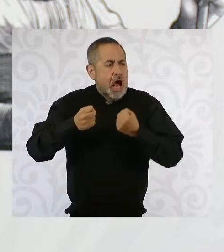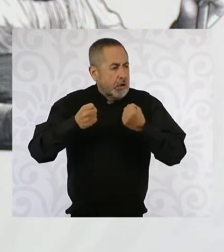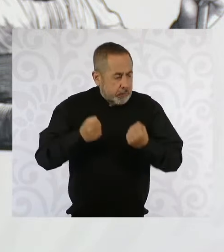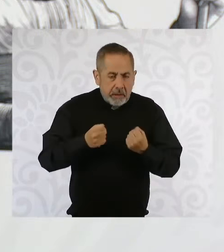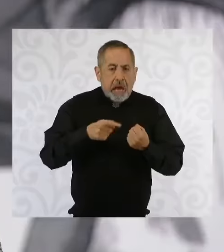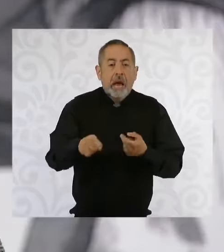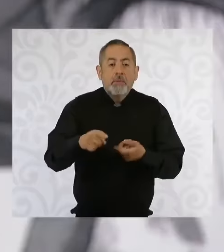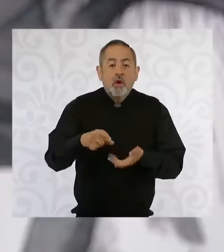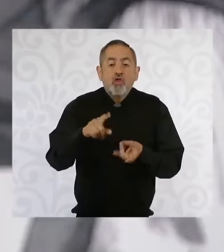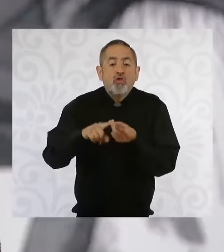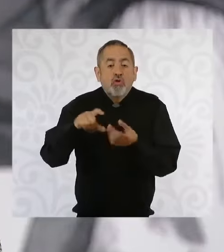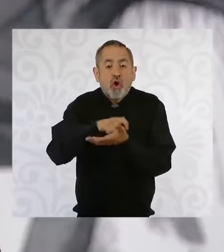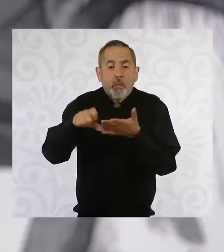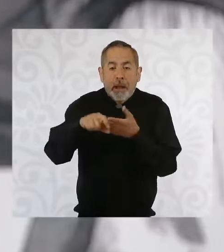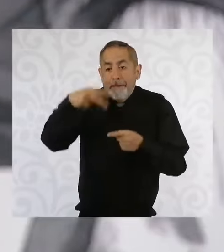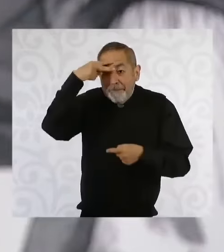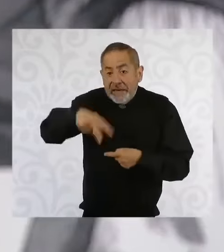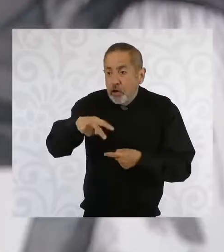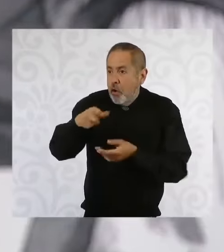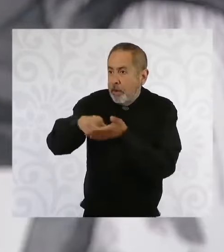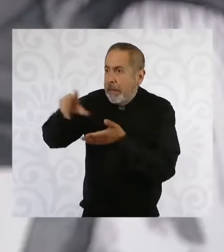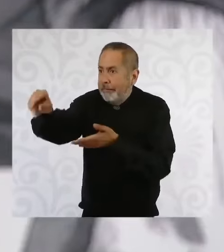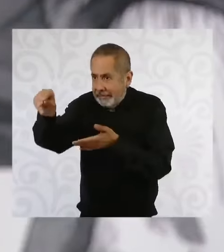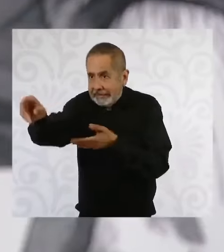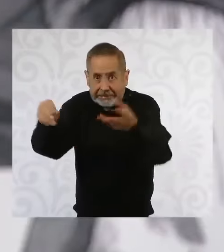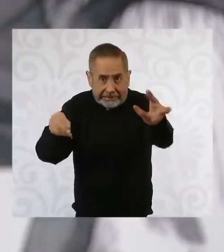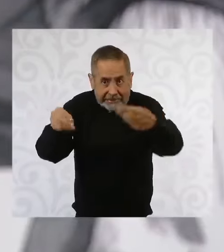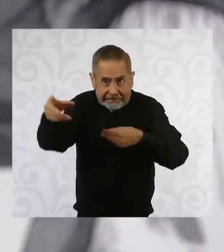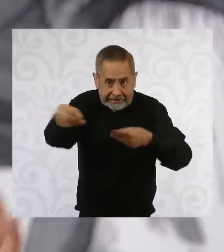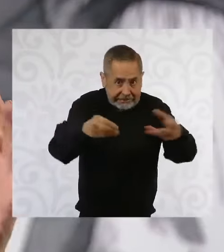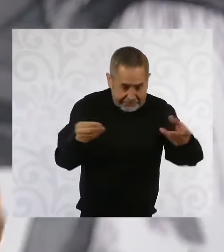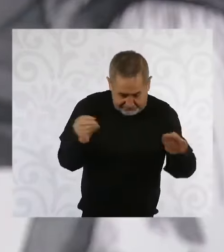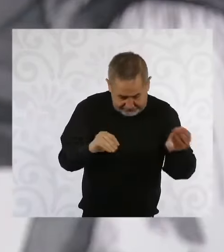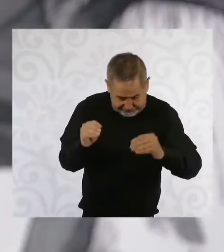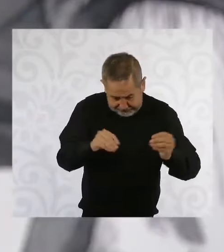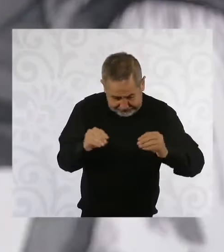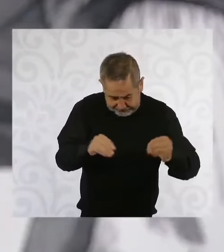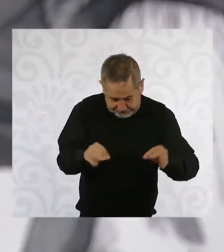ir construyendo Pues esta cadena de producción Entonces hasta el momento tenemos ya el equipo